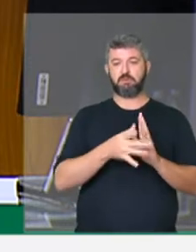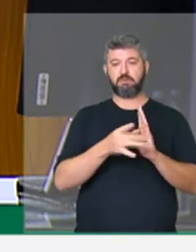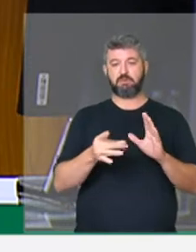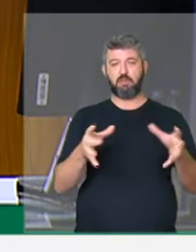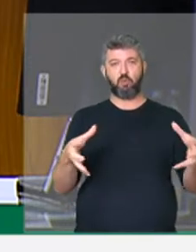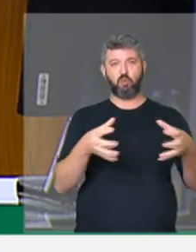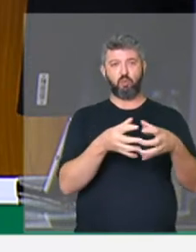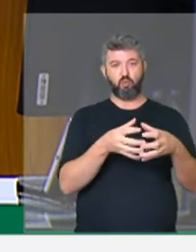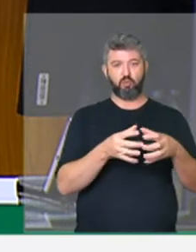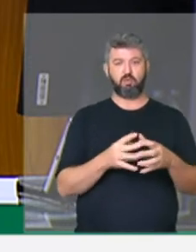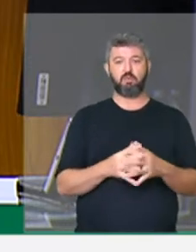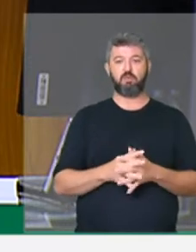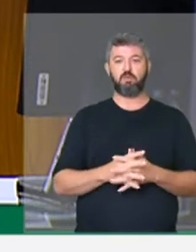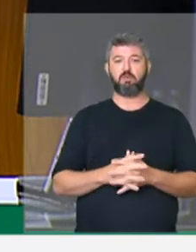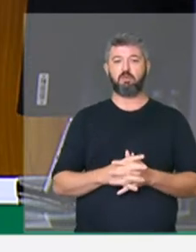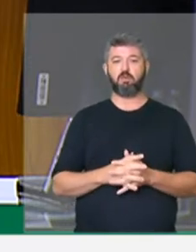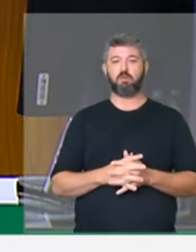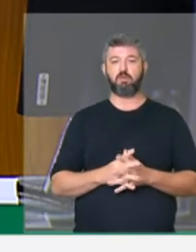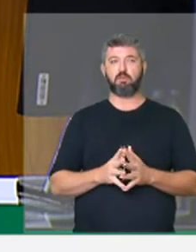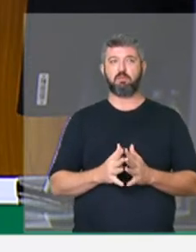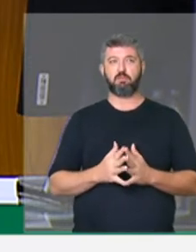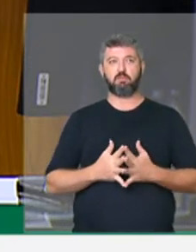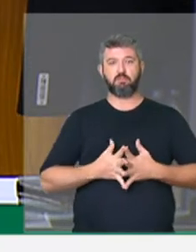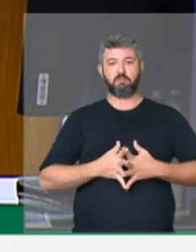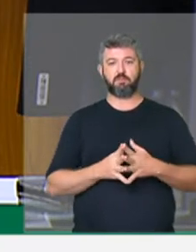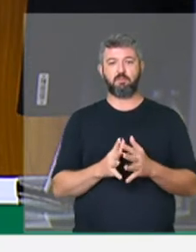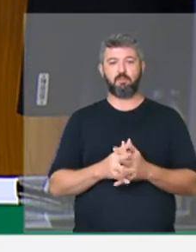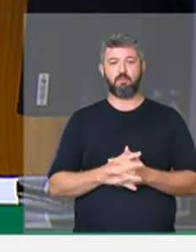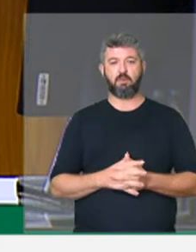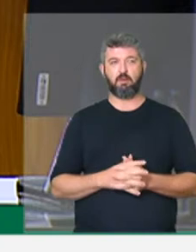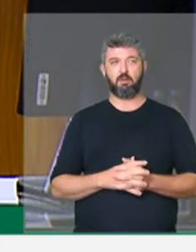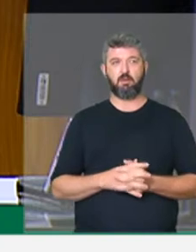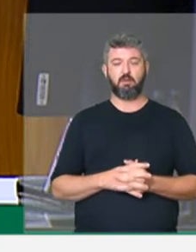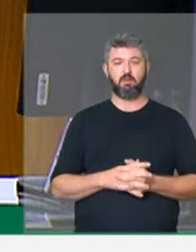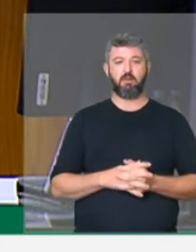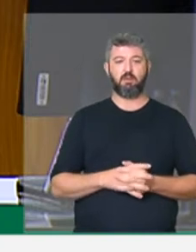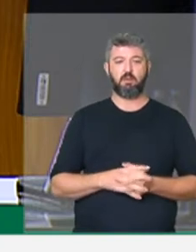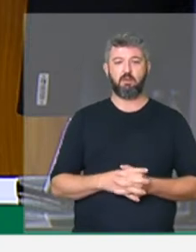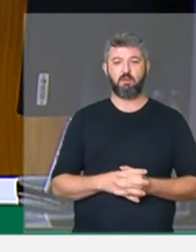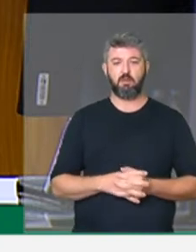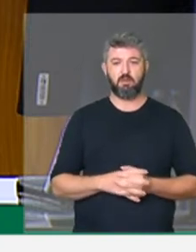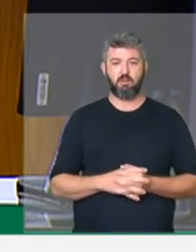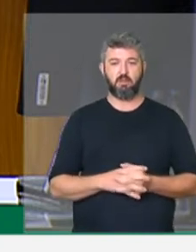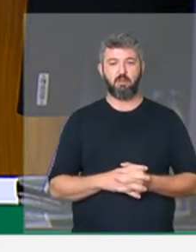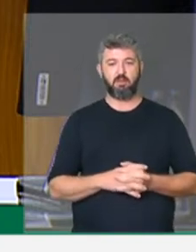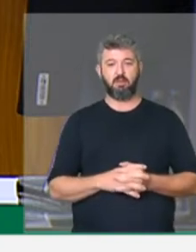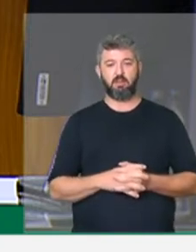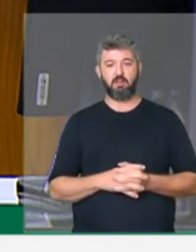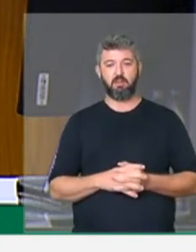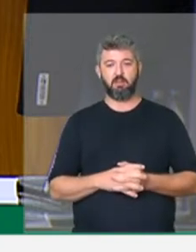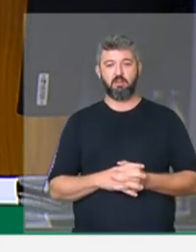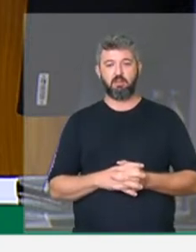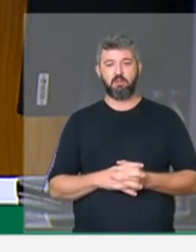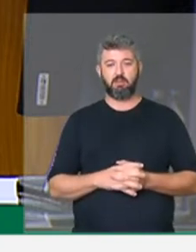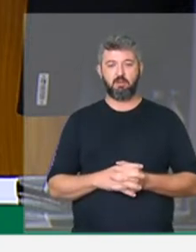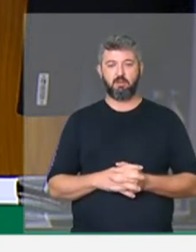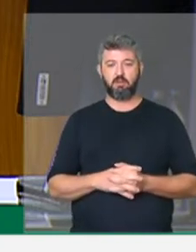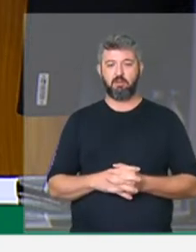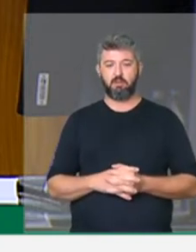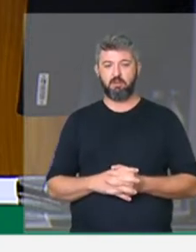ENCAMINHAR A FAVOR DO DESTAQUE DE PREFERÊNCIA AO TEXTO ORIGINAL DA MP 1017 A FAVOR